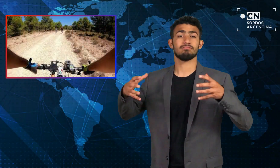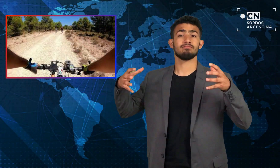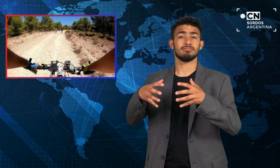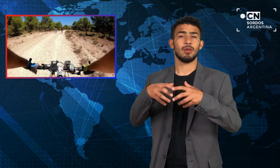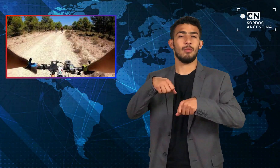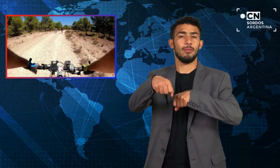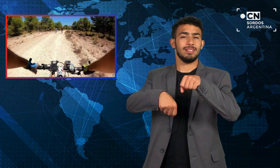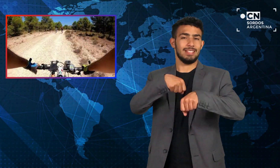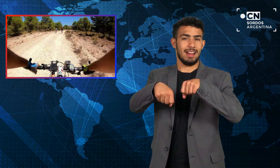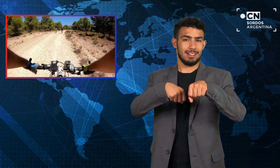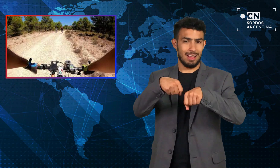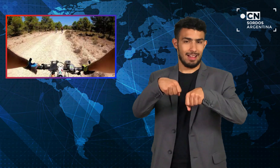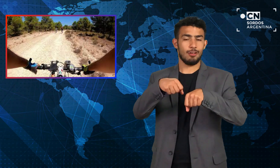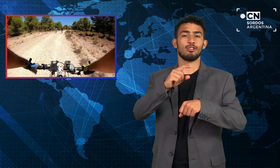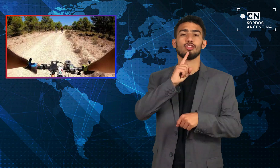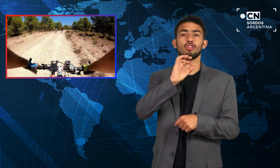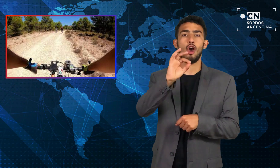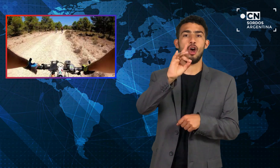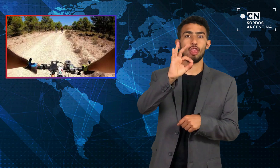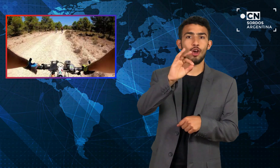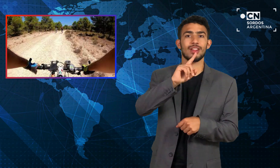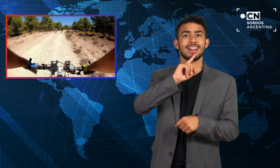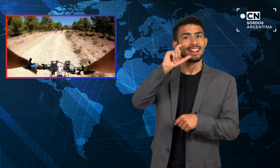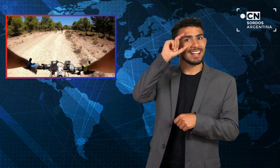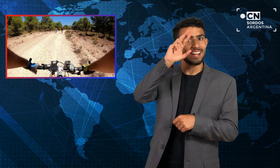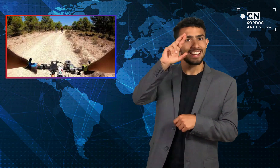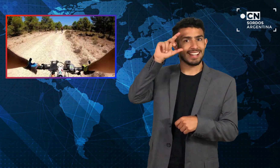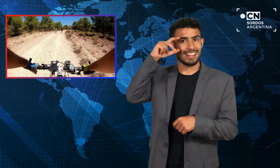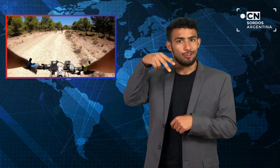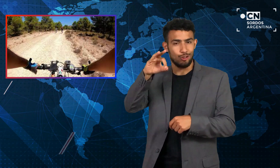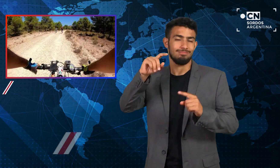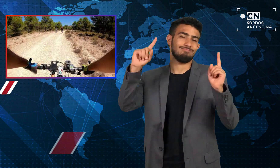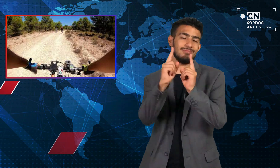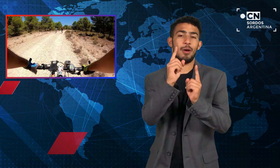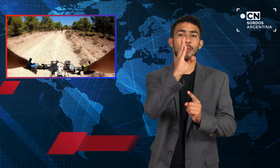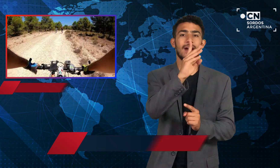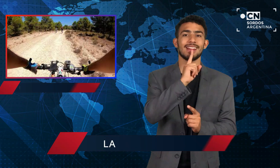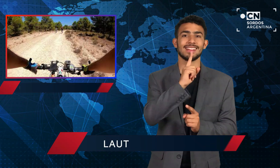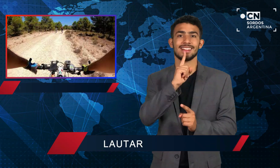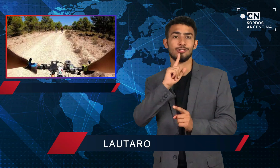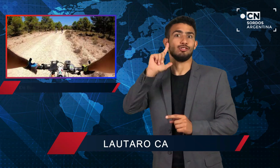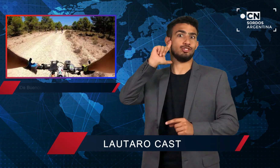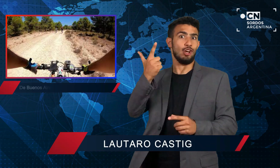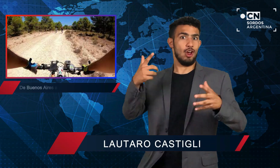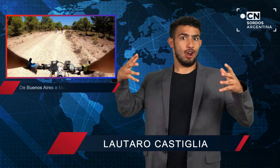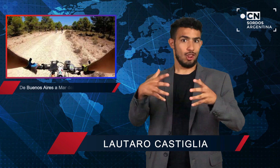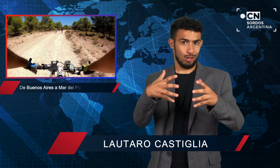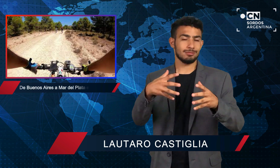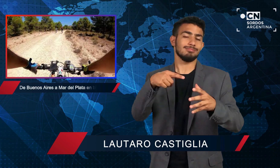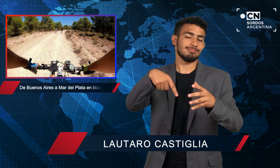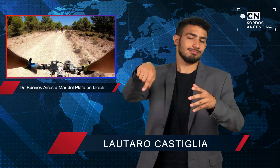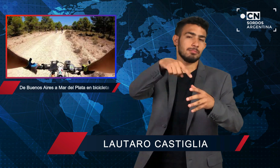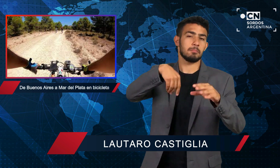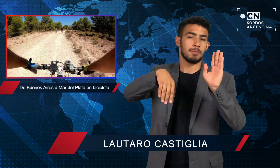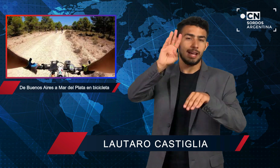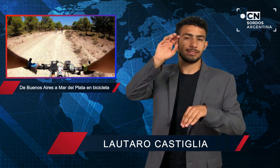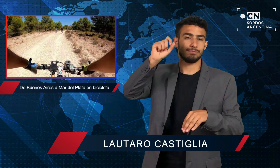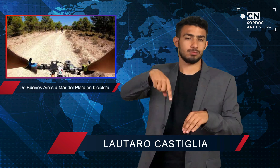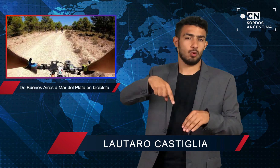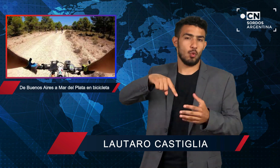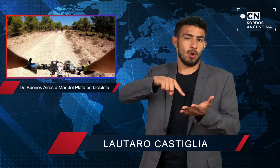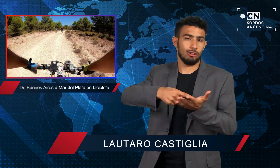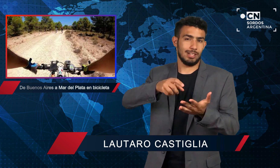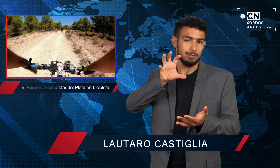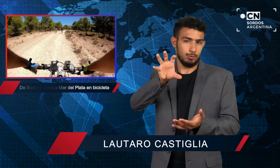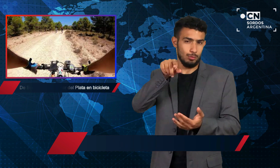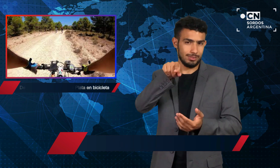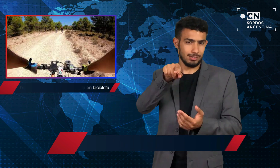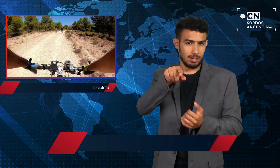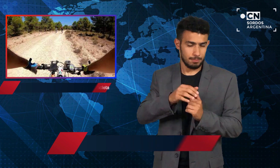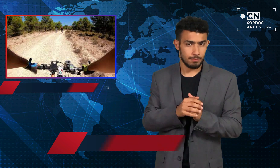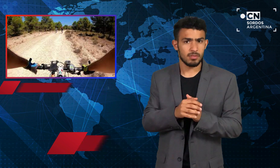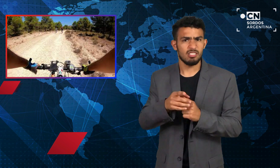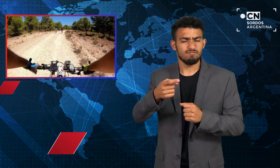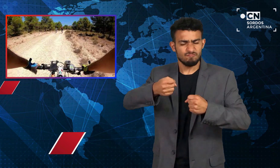La agrupación de bicicletas todo terreno BTT de Sordos Bonaerenses se puso